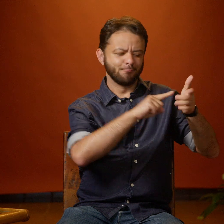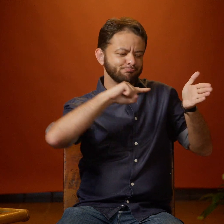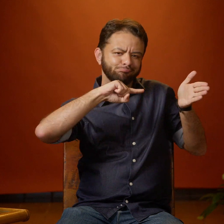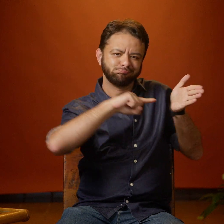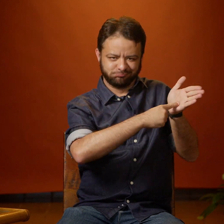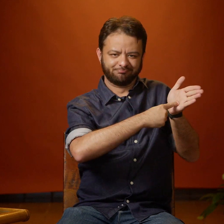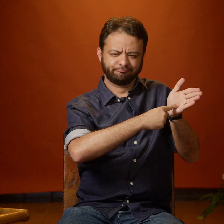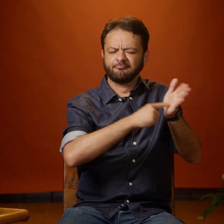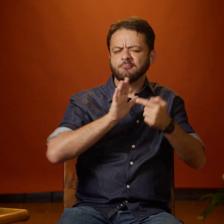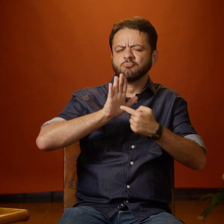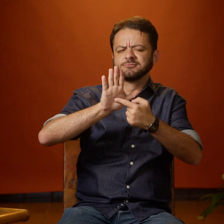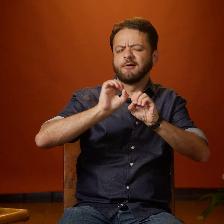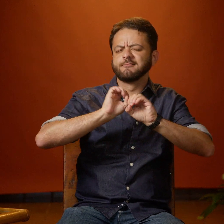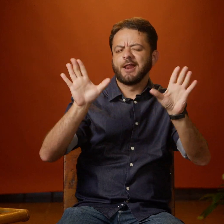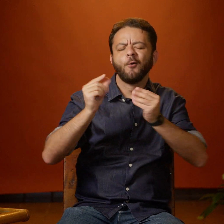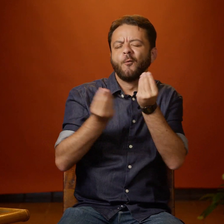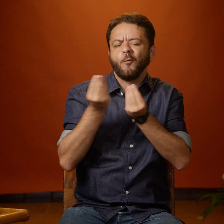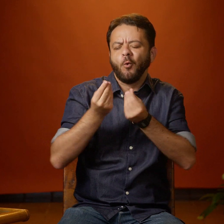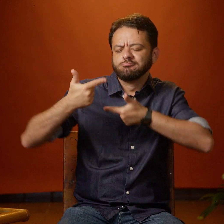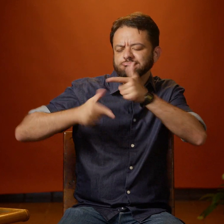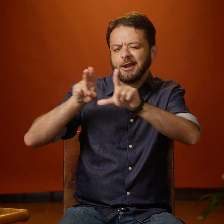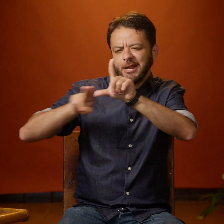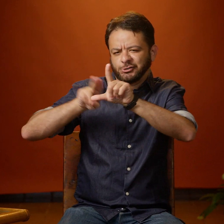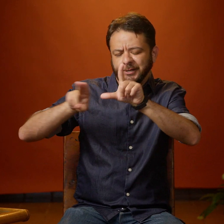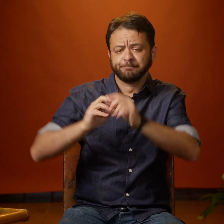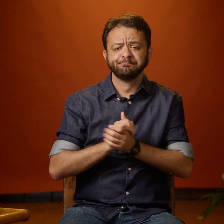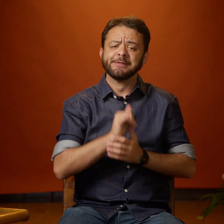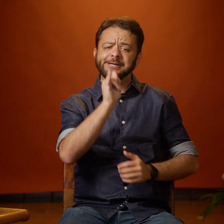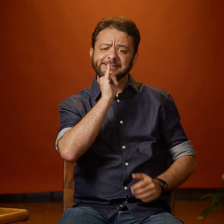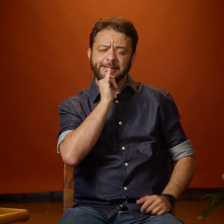Então, para esclarecer na legenda descritiva, por exemplo a virgula,